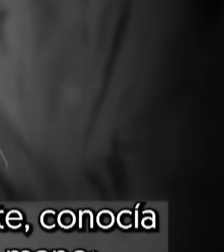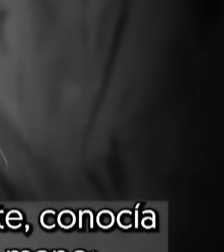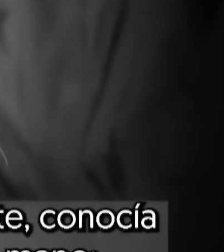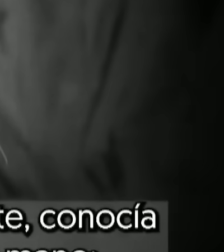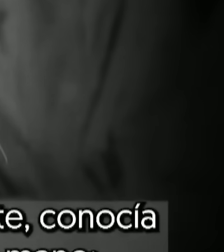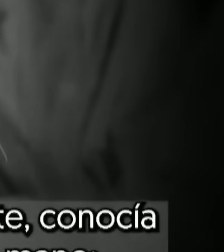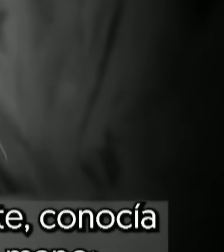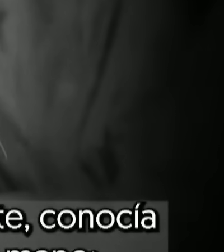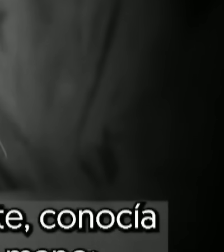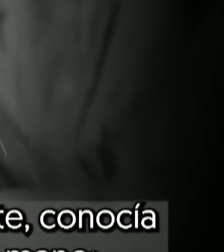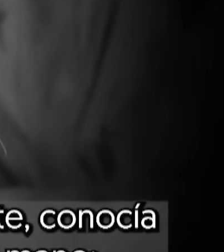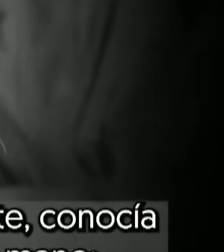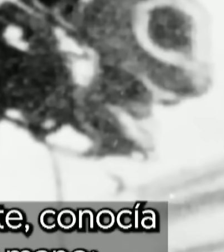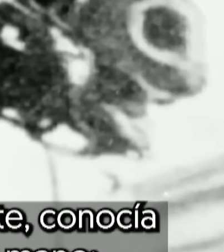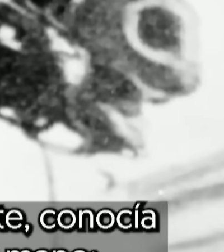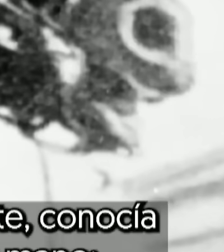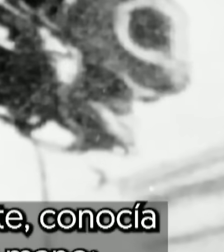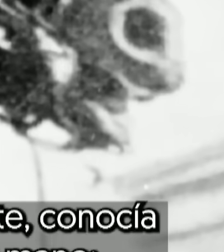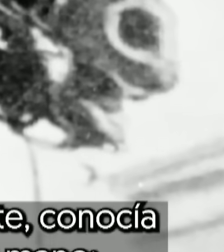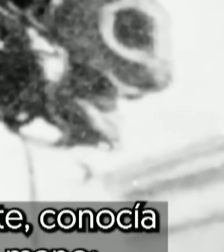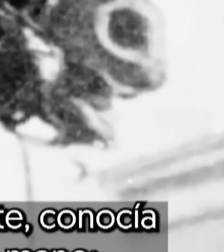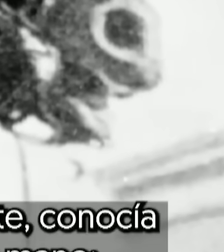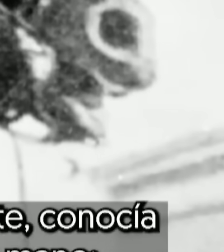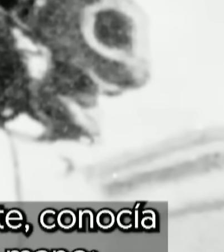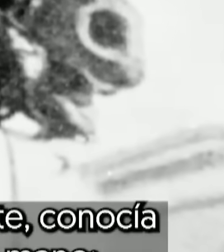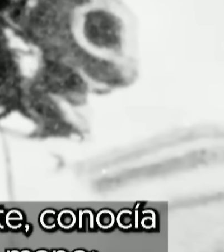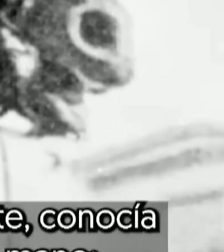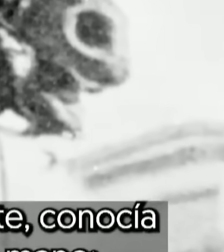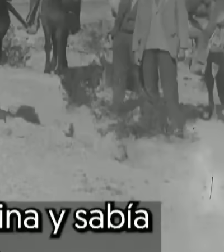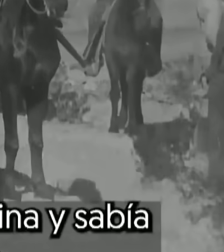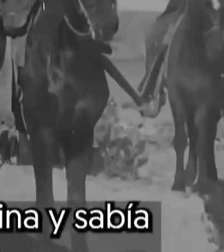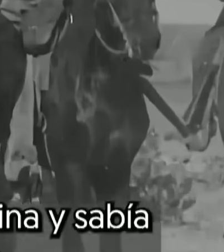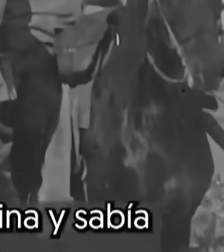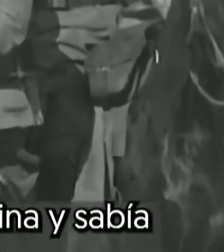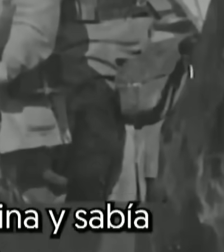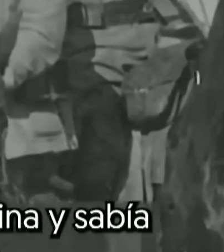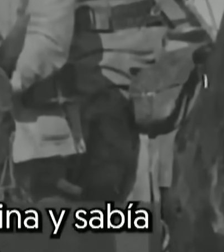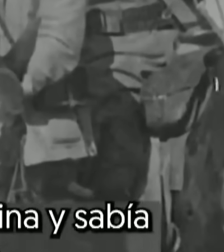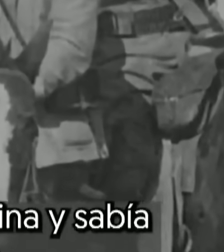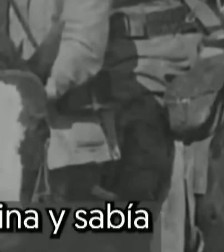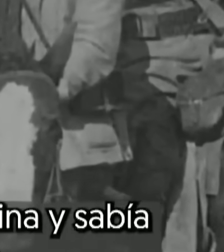gran tirador y jinete conocía Chihuahua y Durango como la palma de su mano tenía donde mando imponía